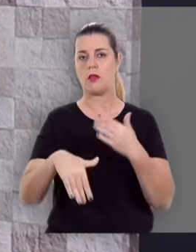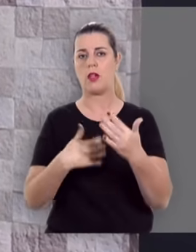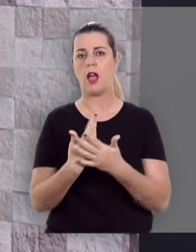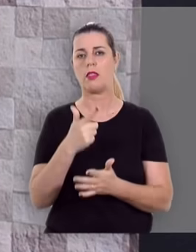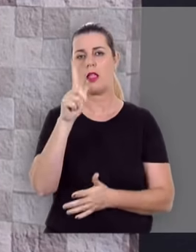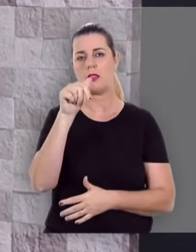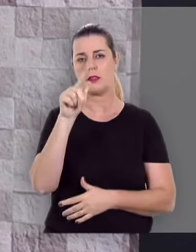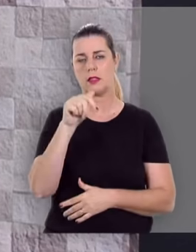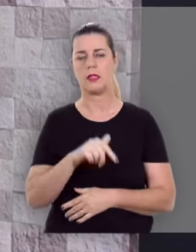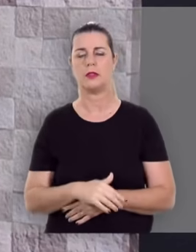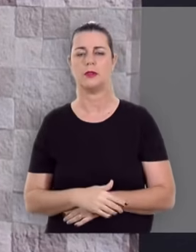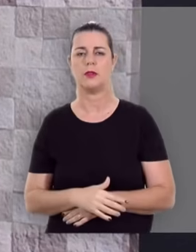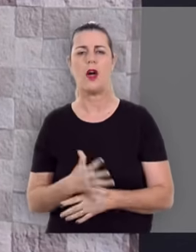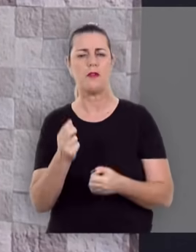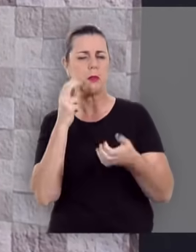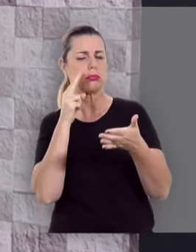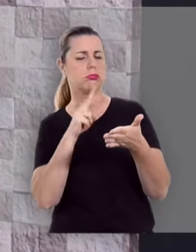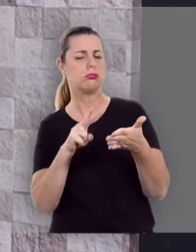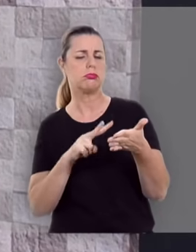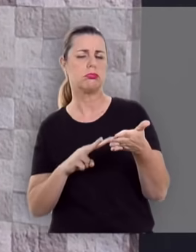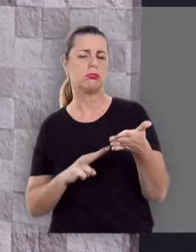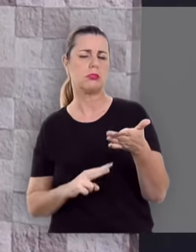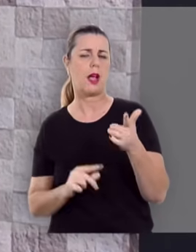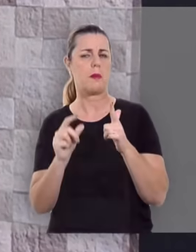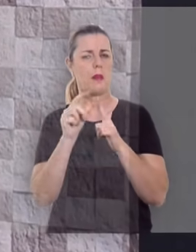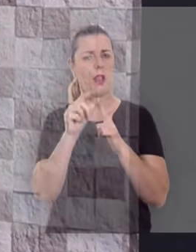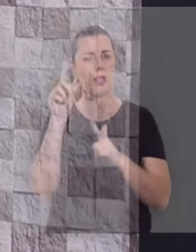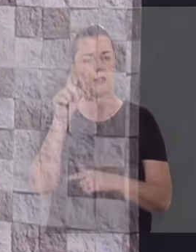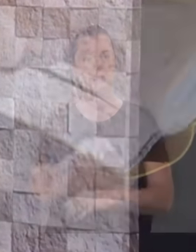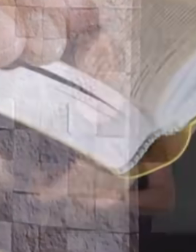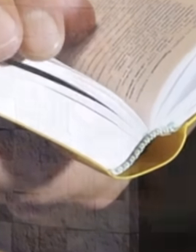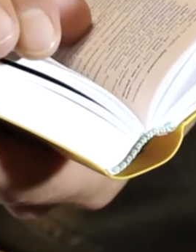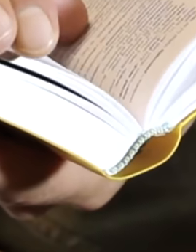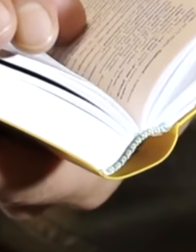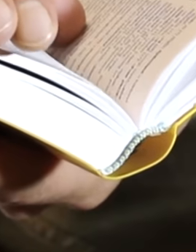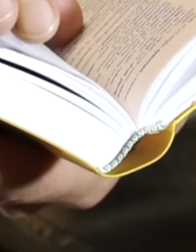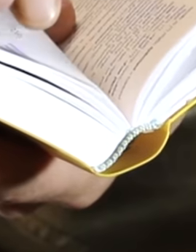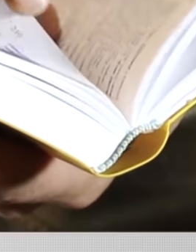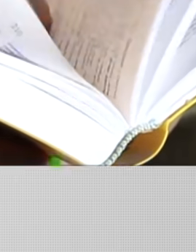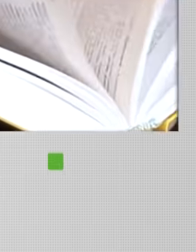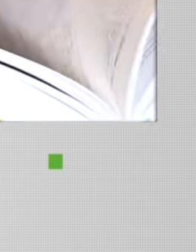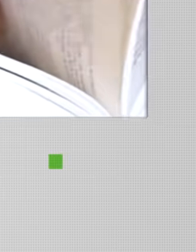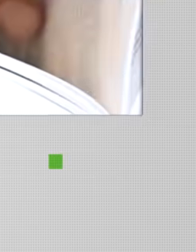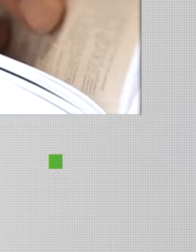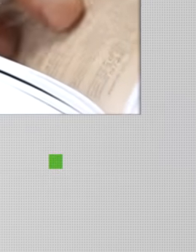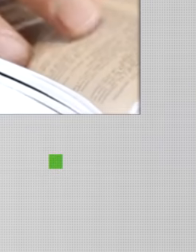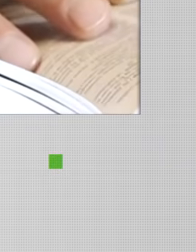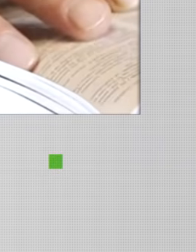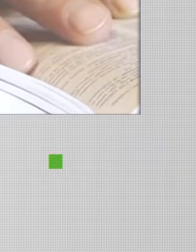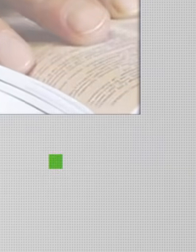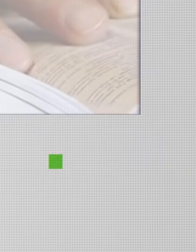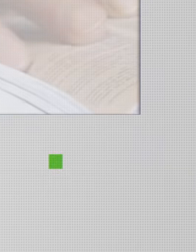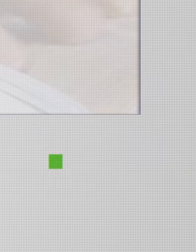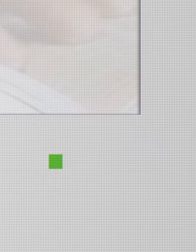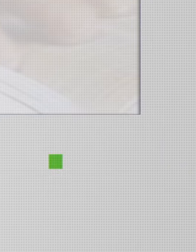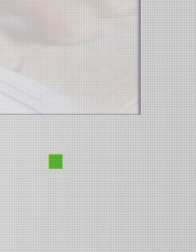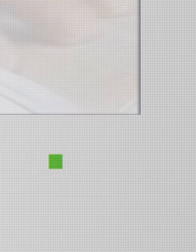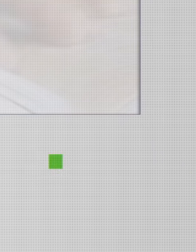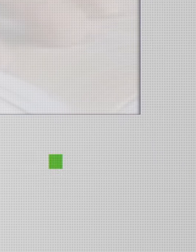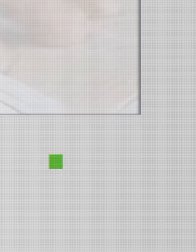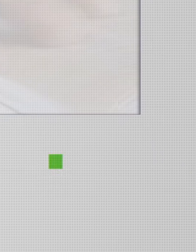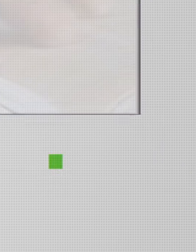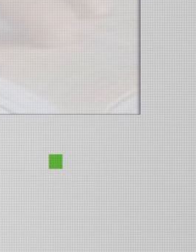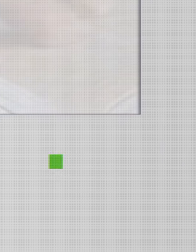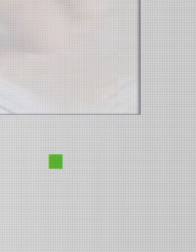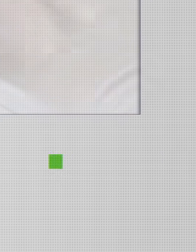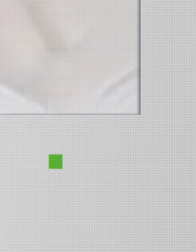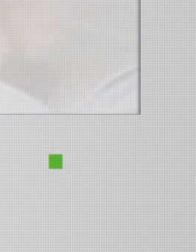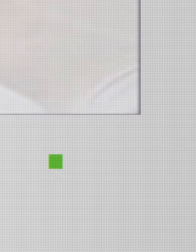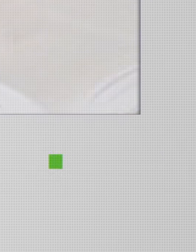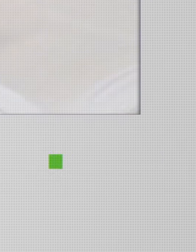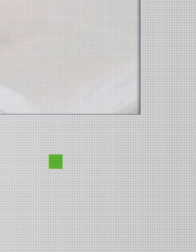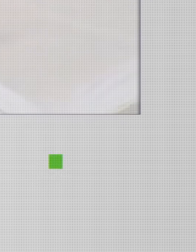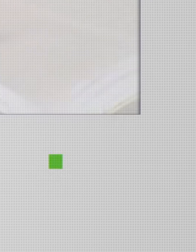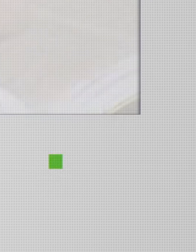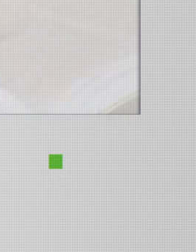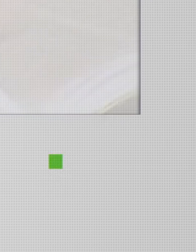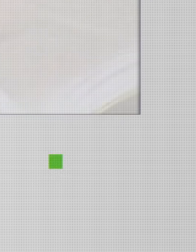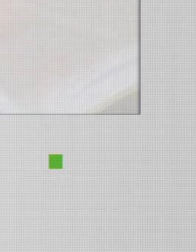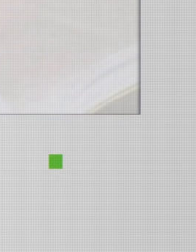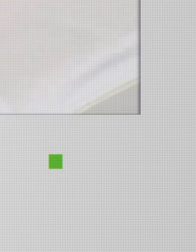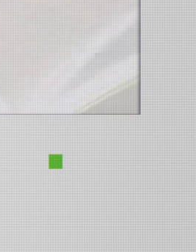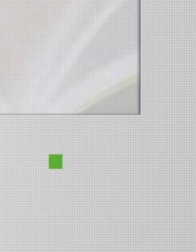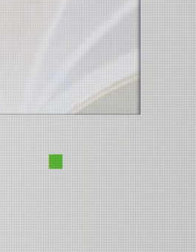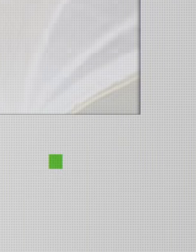17 Vamos ouvir a leitura do texto oi oi sou devedor tanto a gregos como a bárbaros tanto